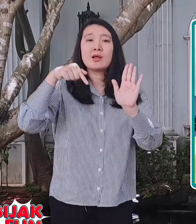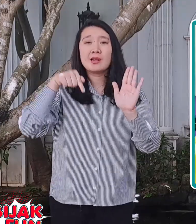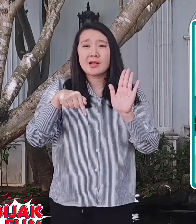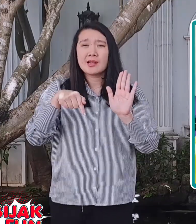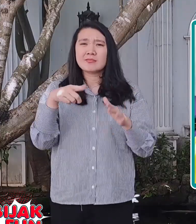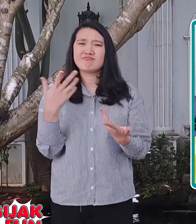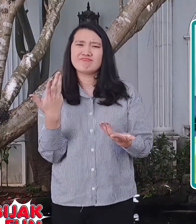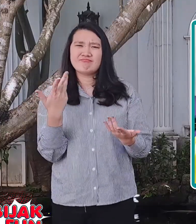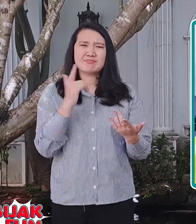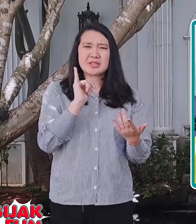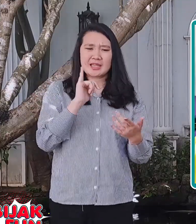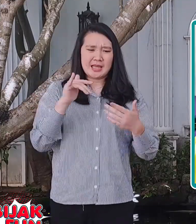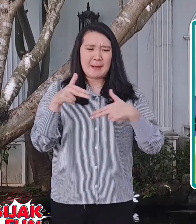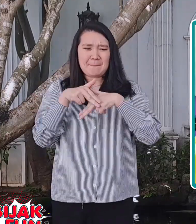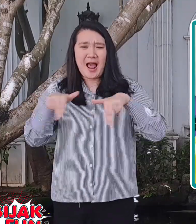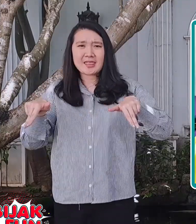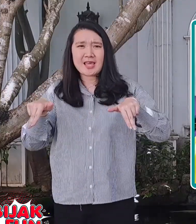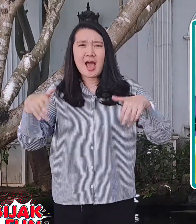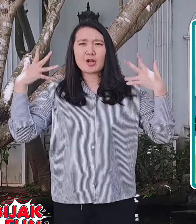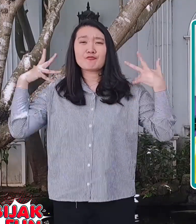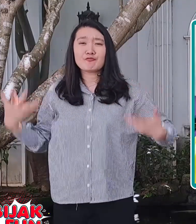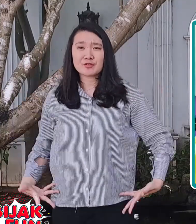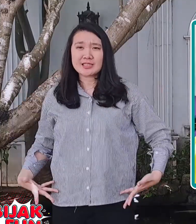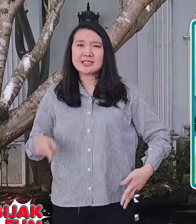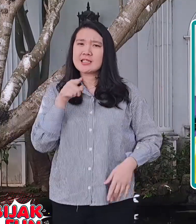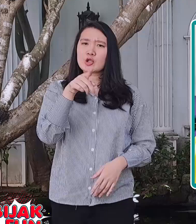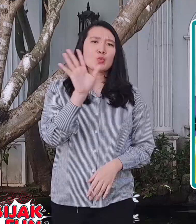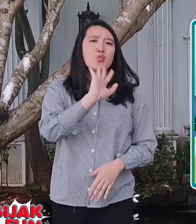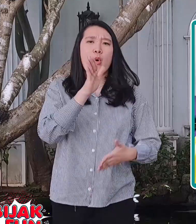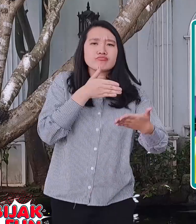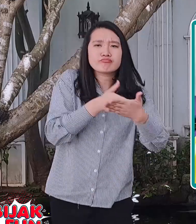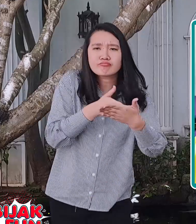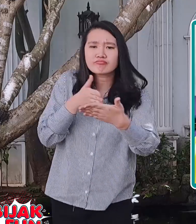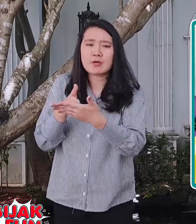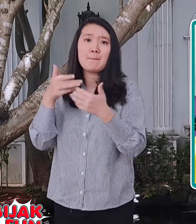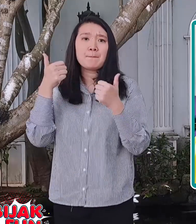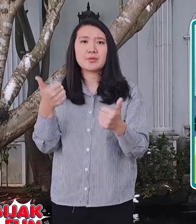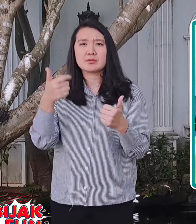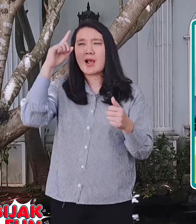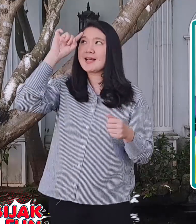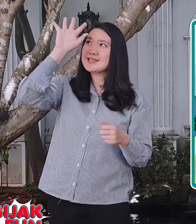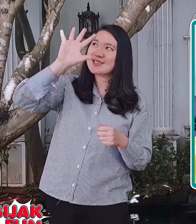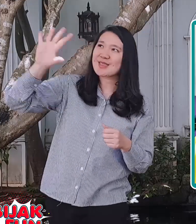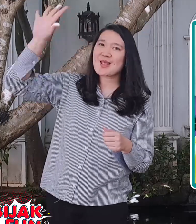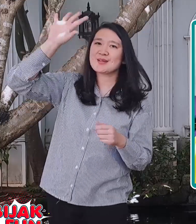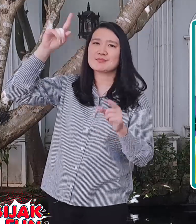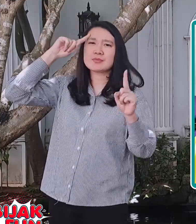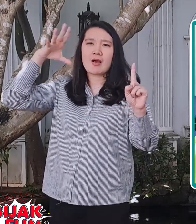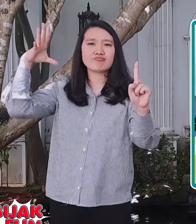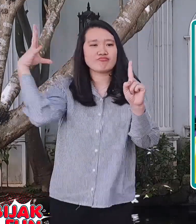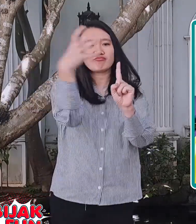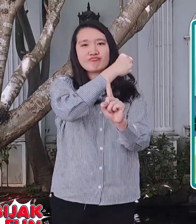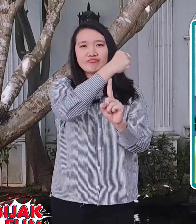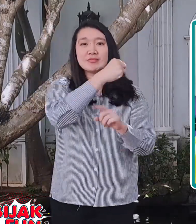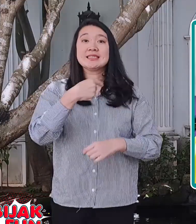ini keterbatasan fisik berarti bukan penghalang dan bisa mencapai cita-citanya.